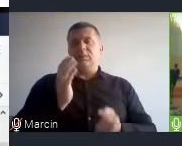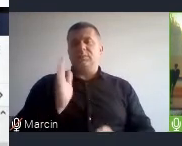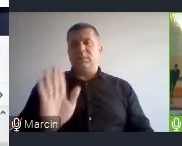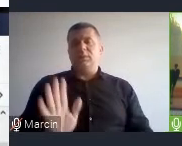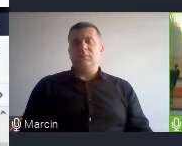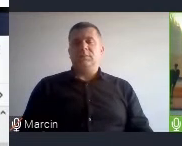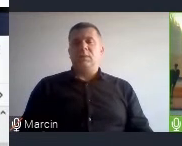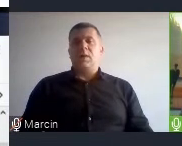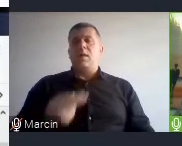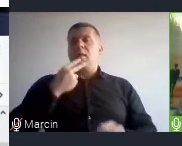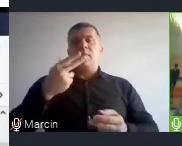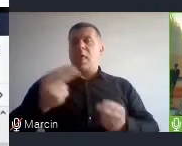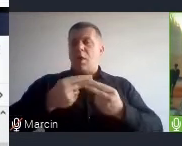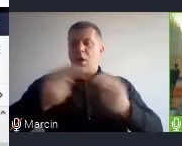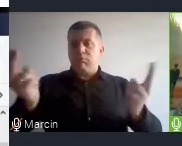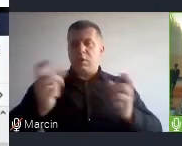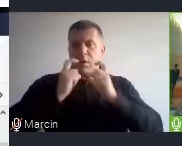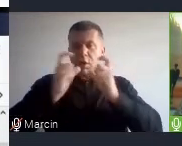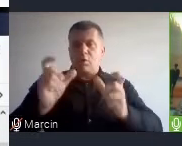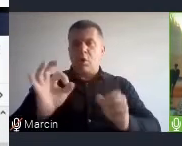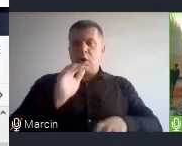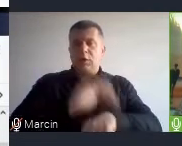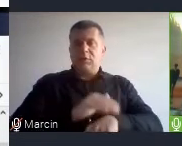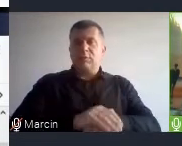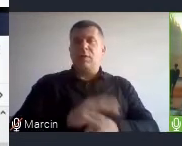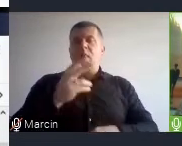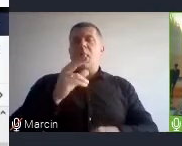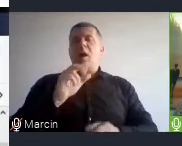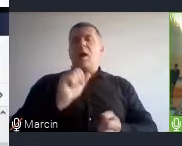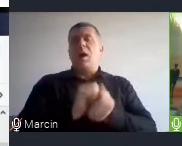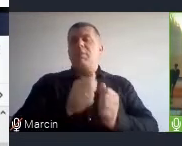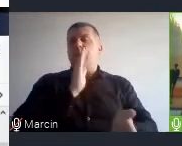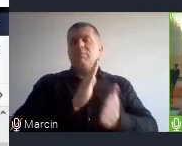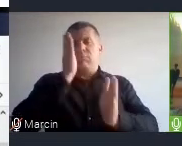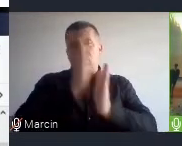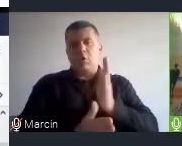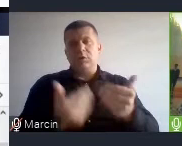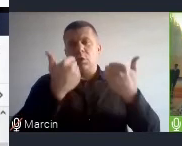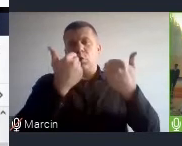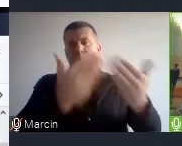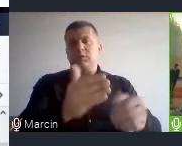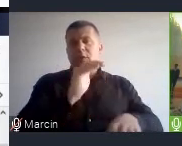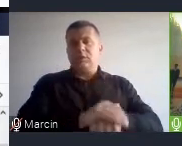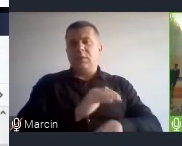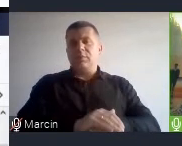Nieopublikowanie ogłoszenia o zamówieniu, albo nieuzasadnione bezpośrednie udzielenie zamówienia.